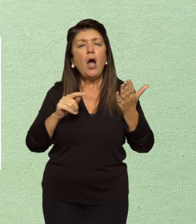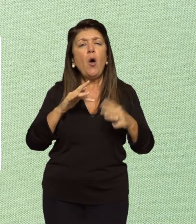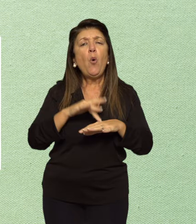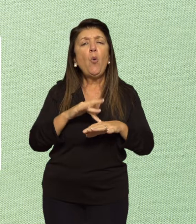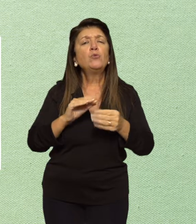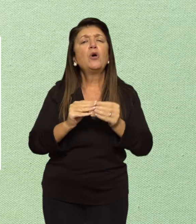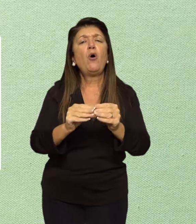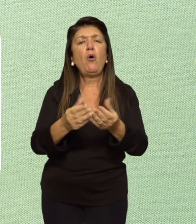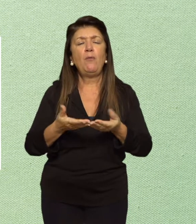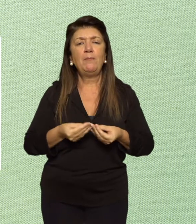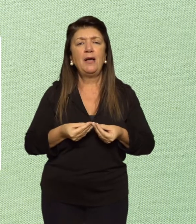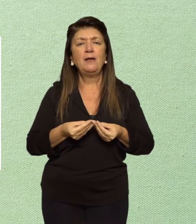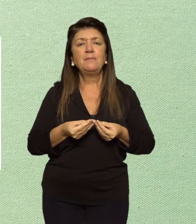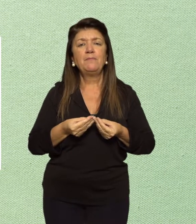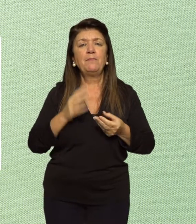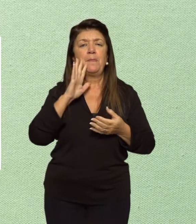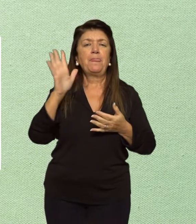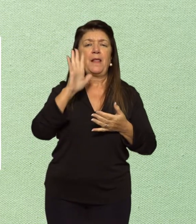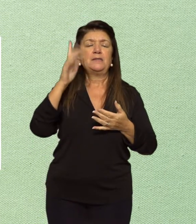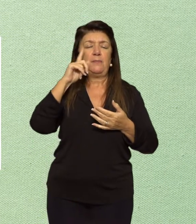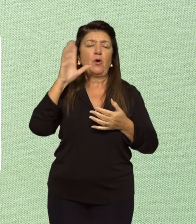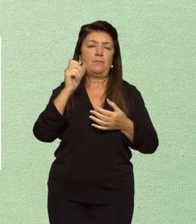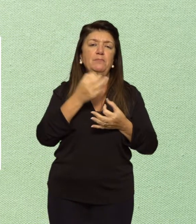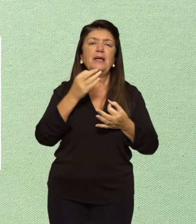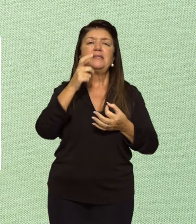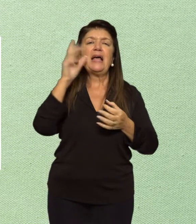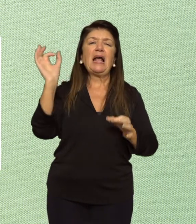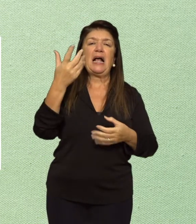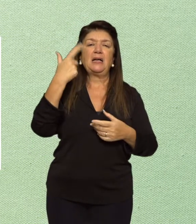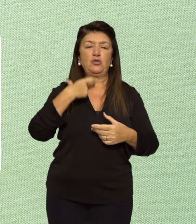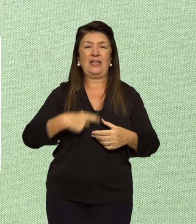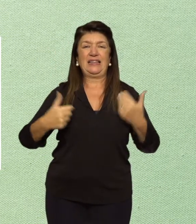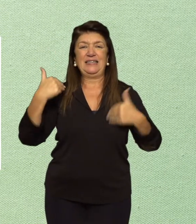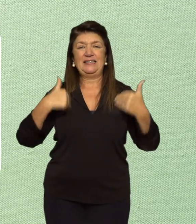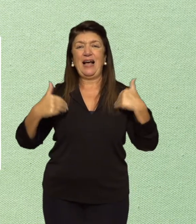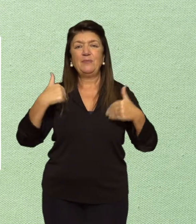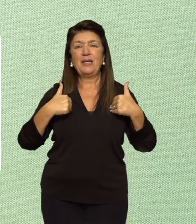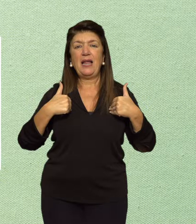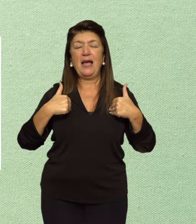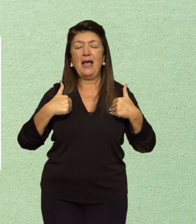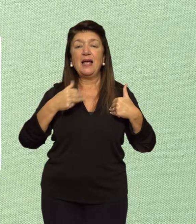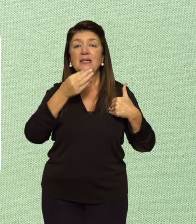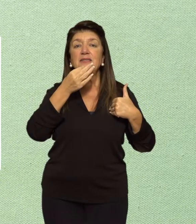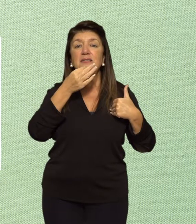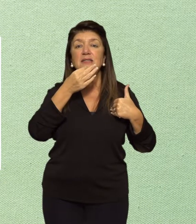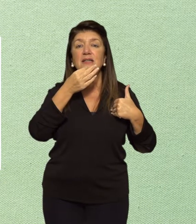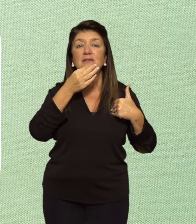comprensibile il fatto che se una persona ha una disabilità vuol dire che ha delle limitazioni, e